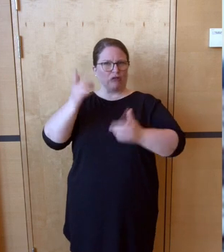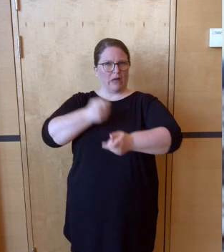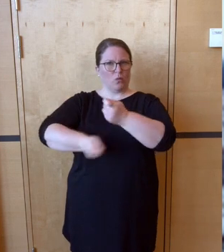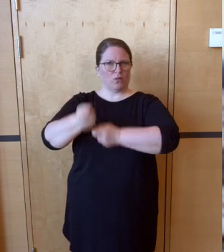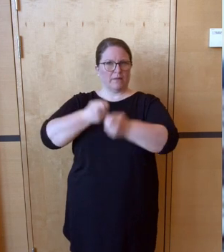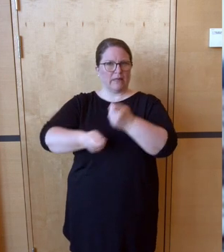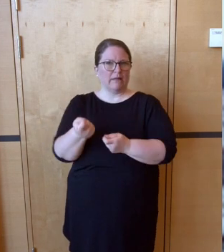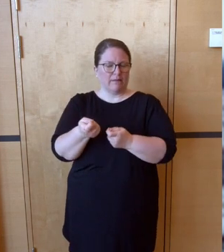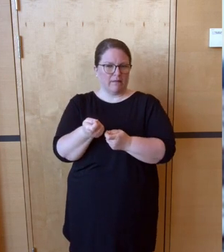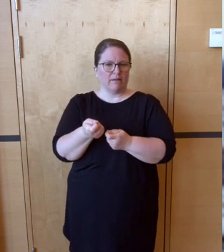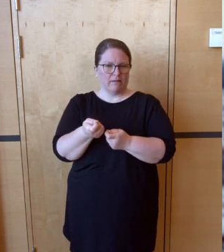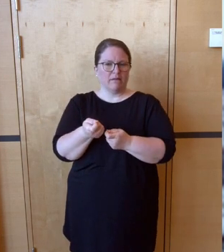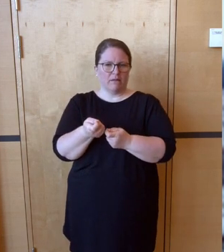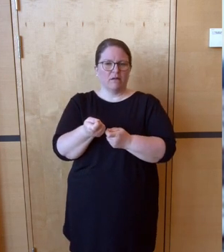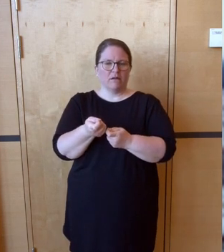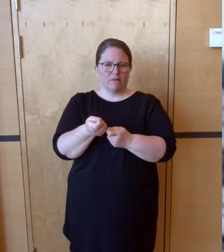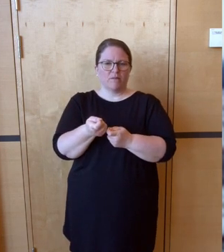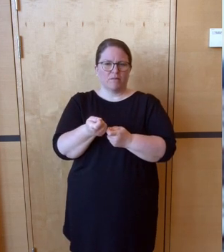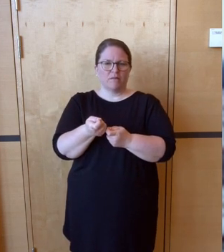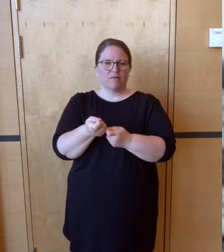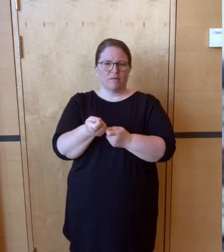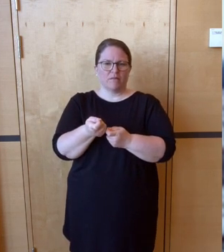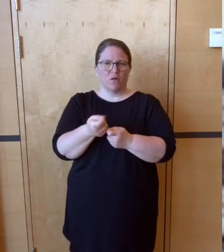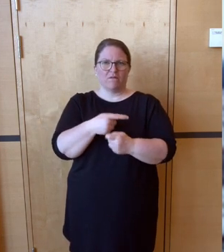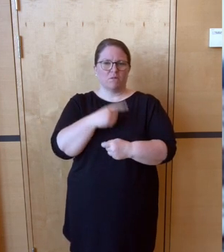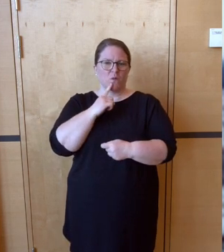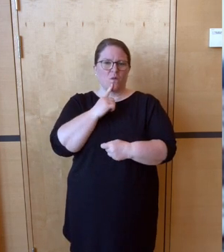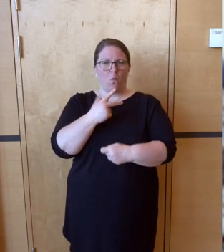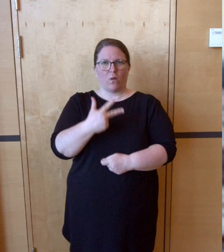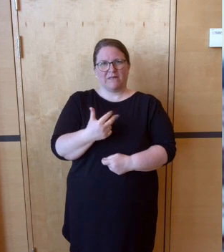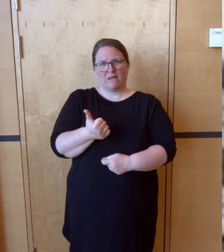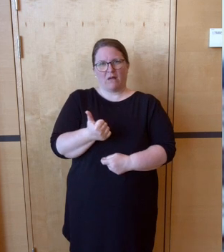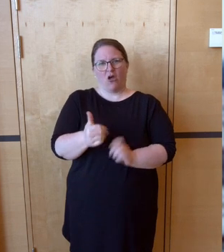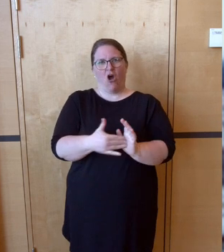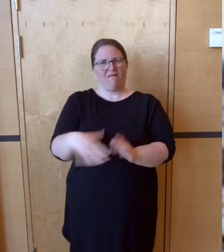Brukar ligga kring I 6 % av allt som sker och de här ju väl